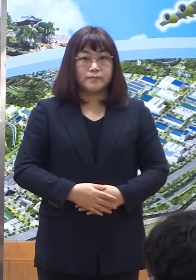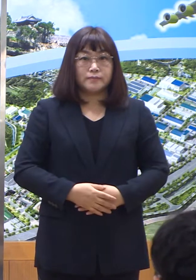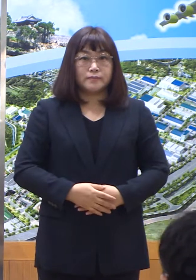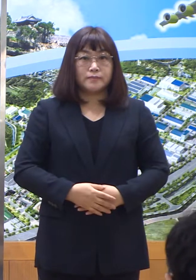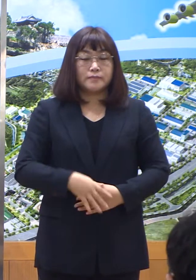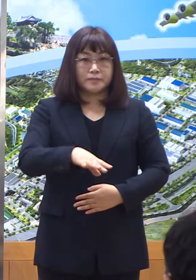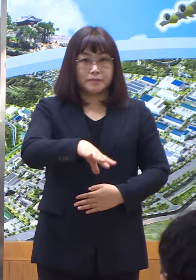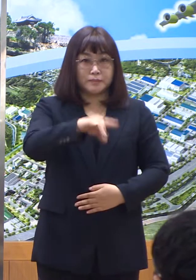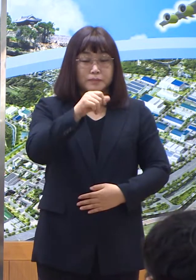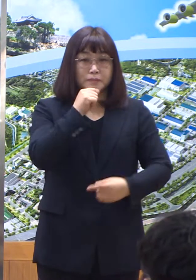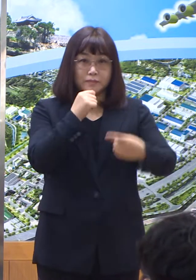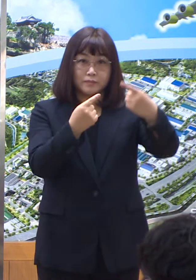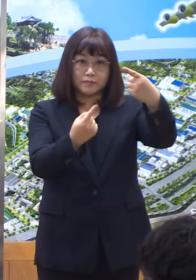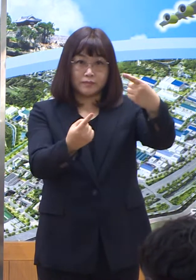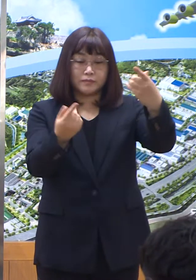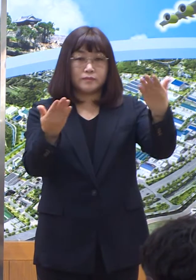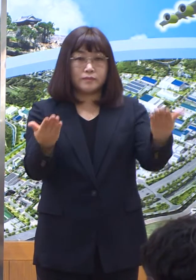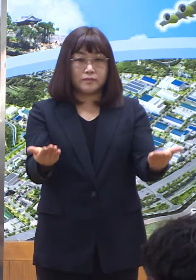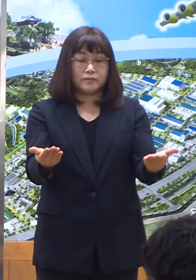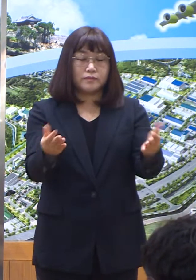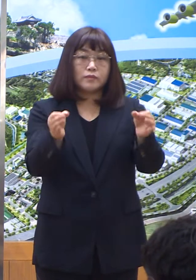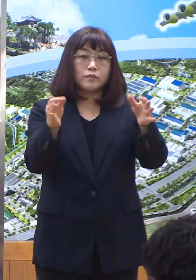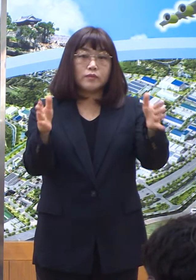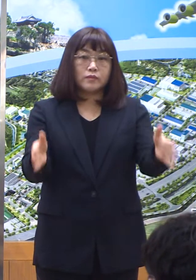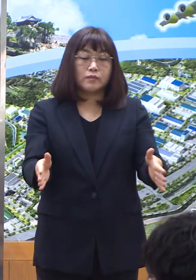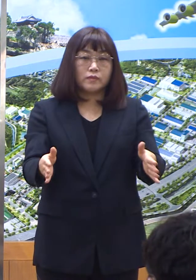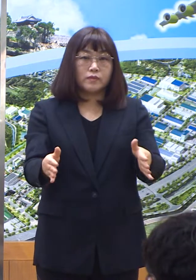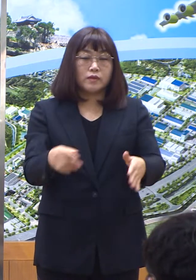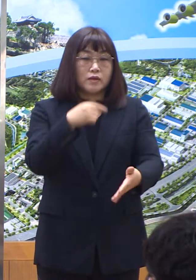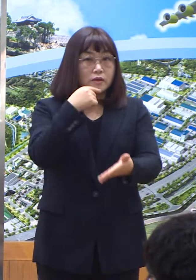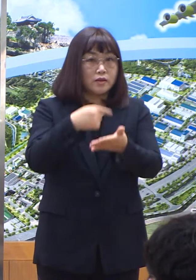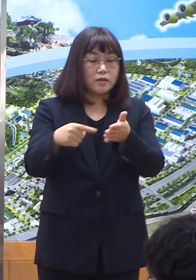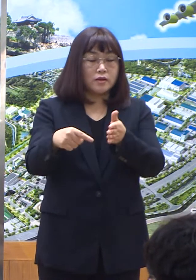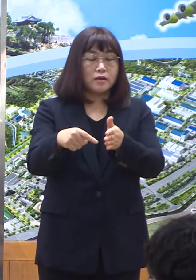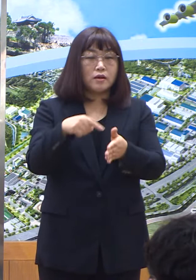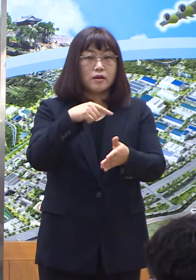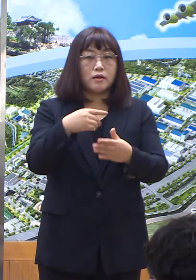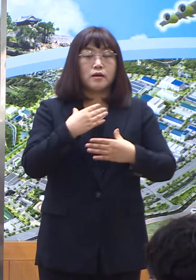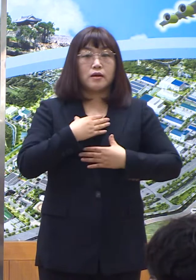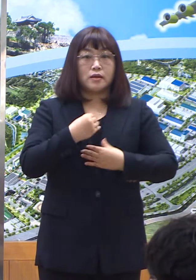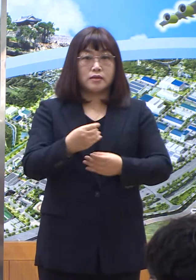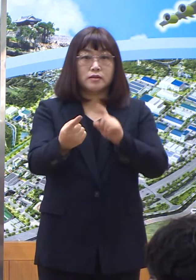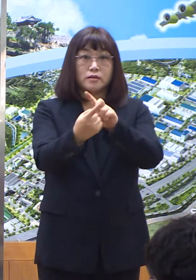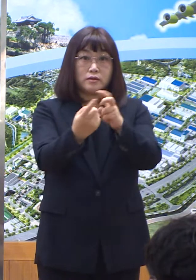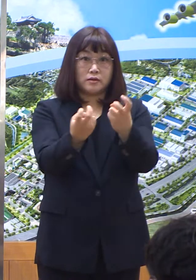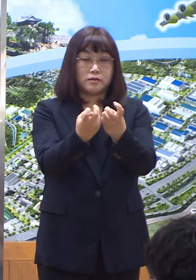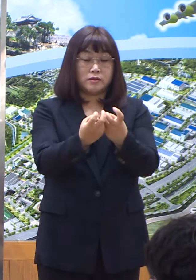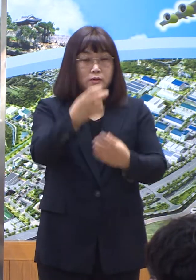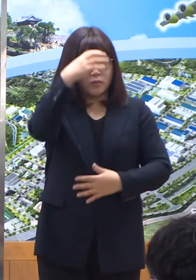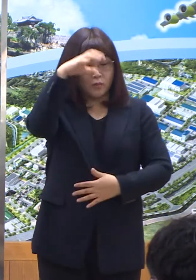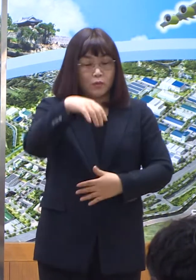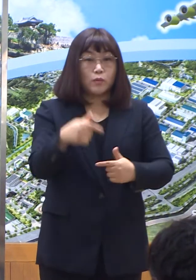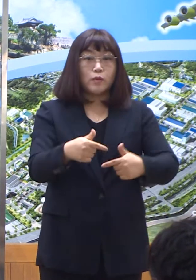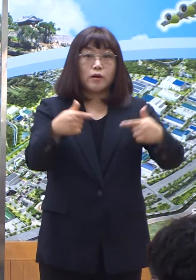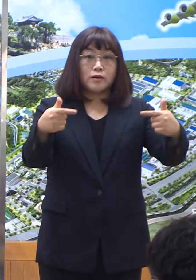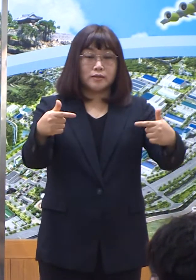먼저, 설 연휴 기간 동안 재난안전대책본부 운영을 확대 시행하겠습니다.